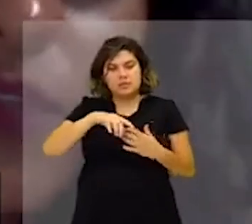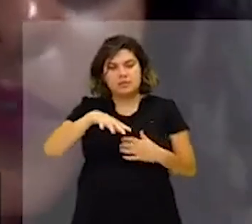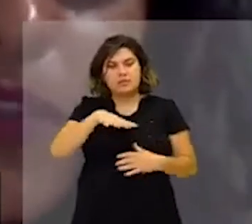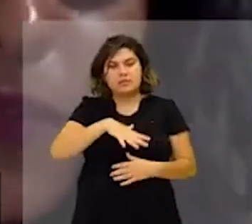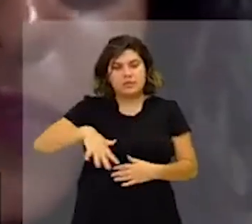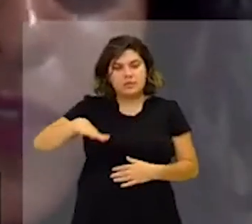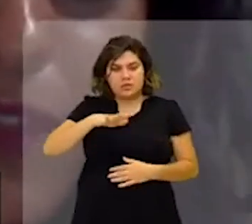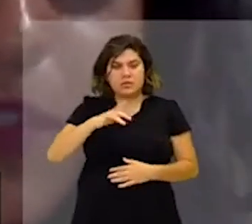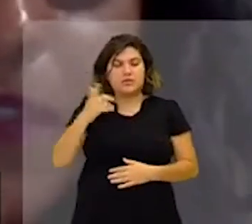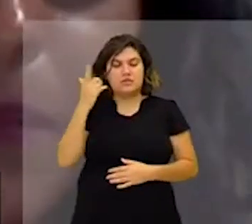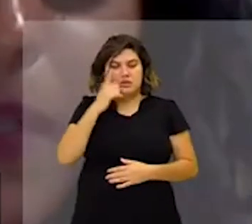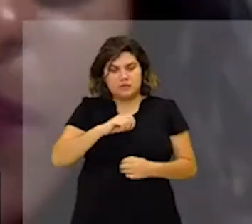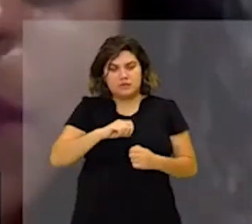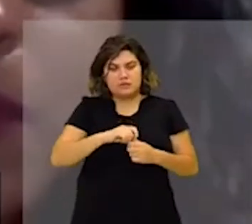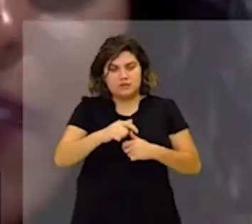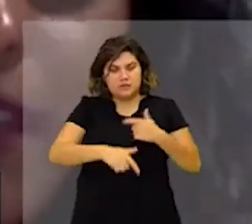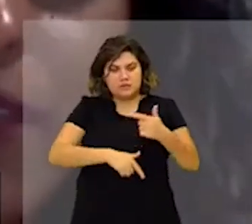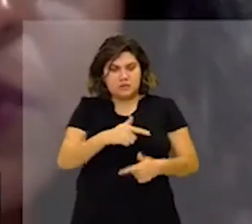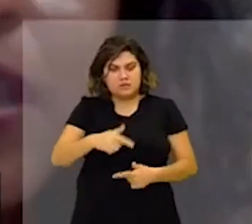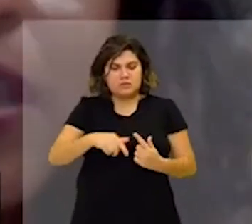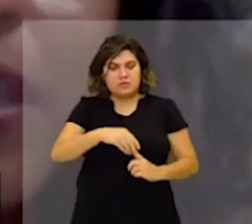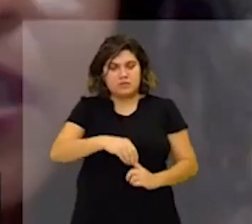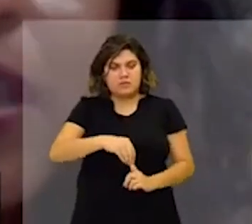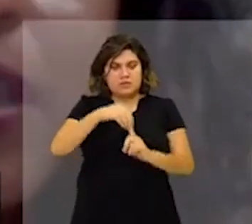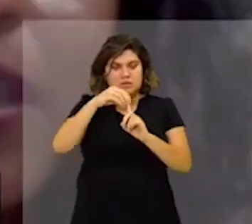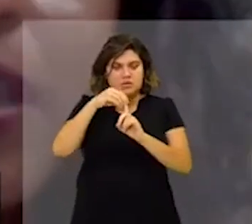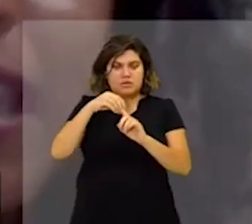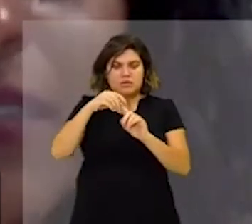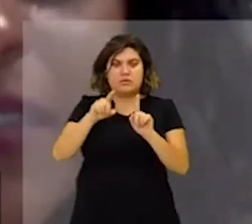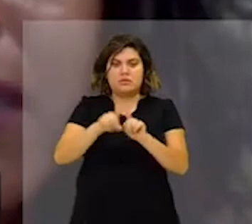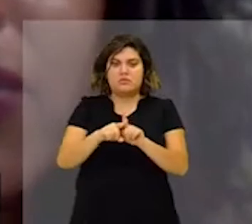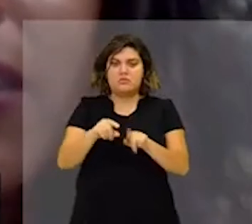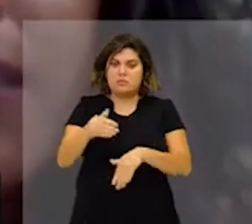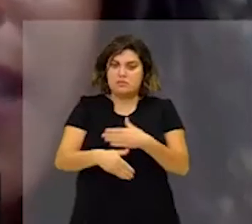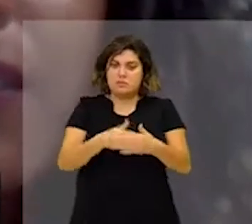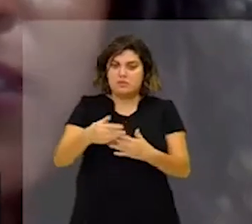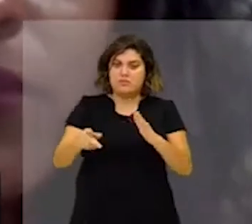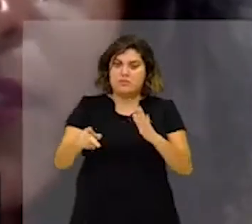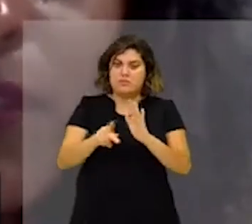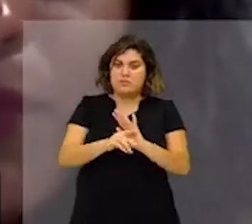sobre o processo de protagonismo e também sobre o processo em si da garantia das candidaturas